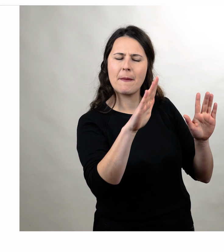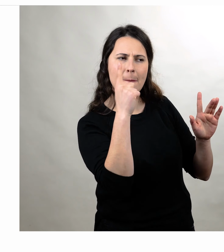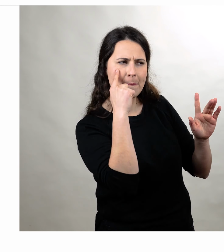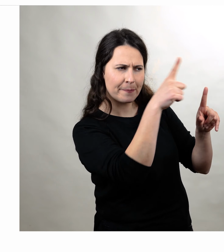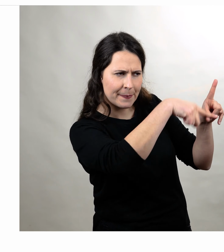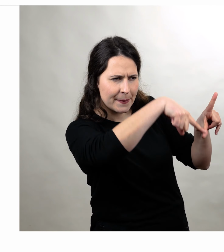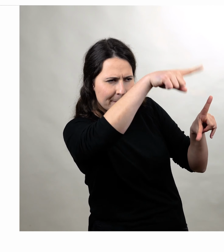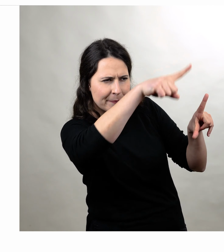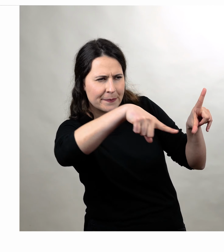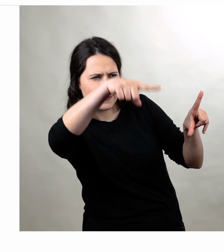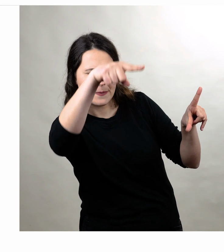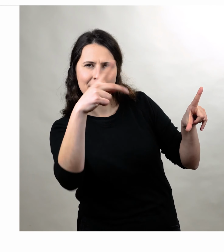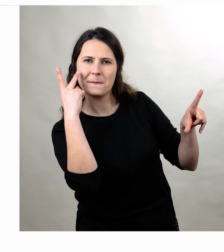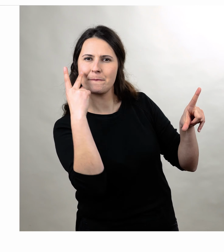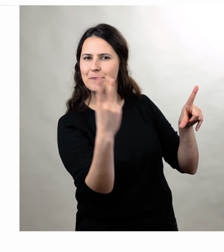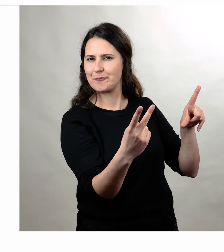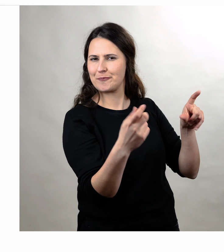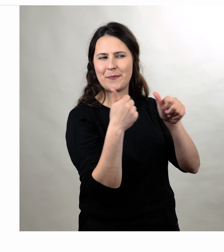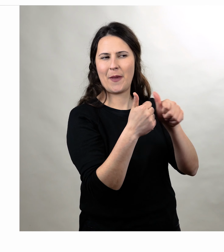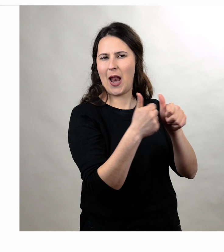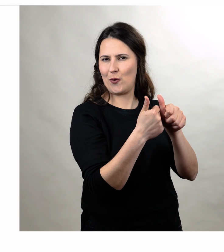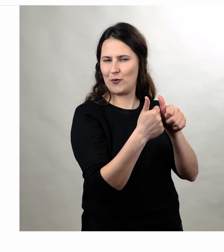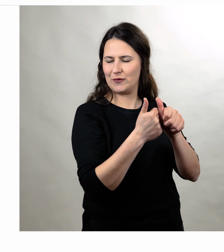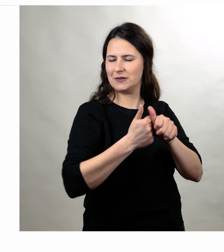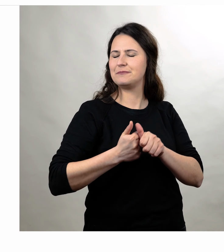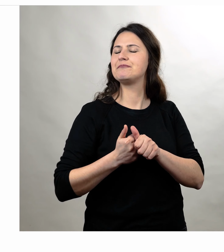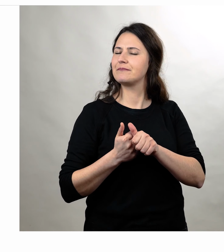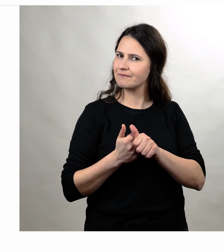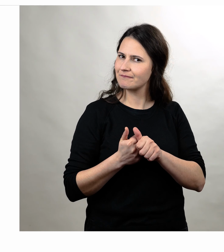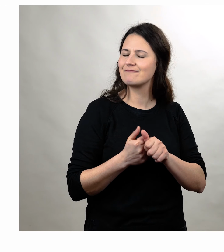Ενημέρωση για τις τελευταίες προσφορές